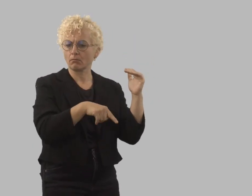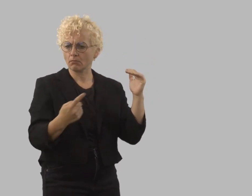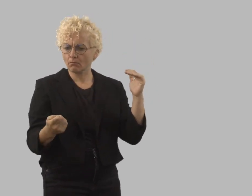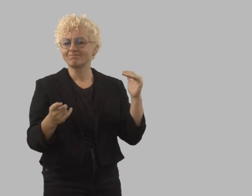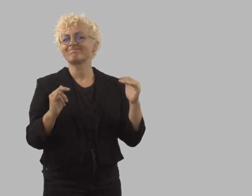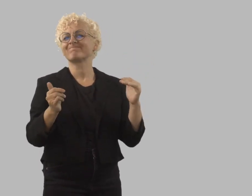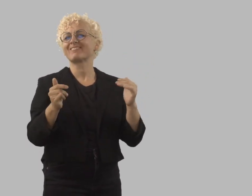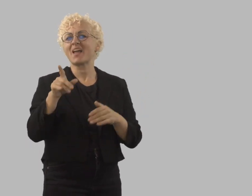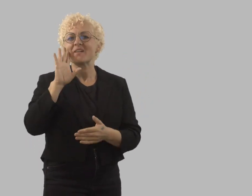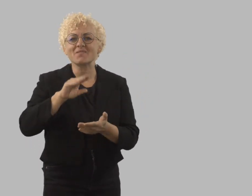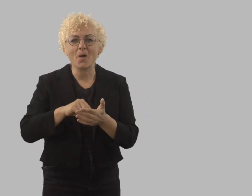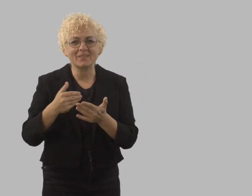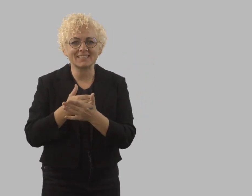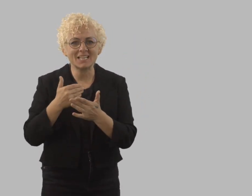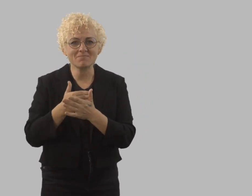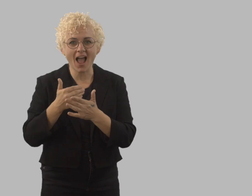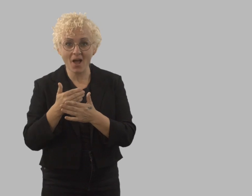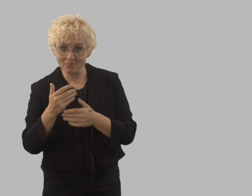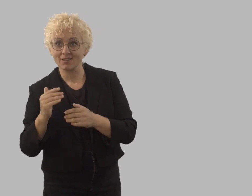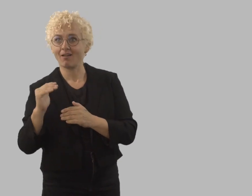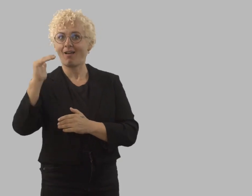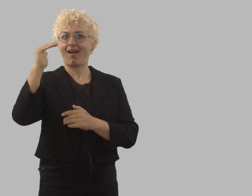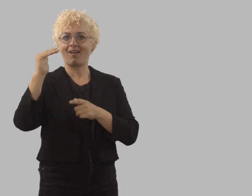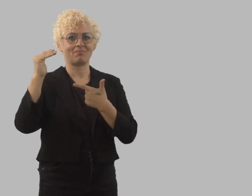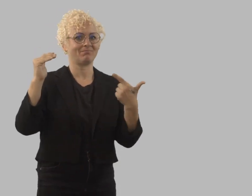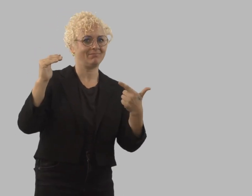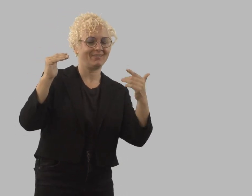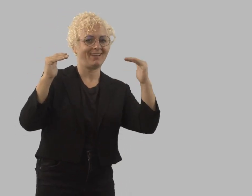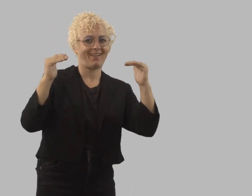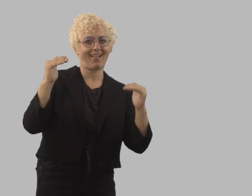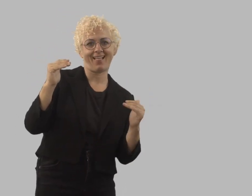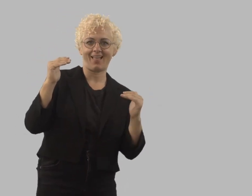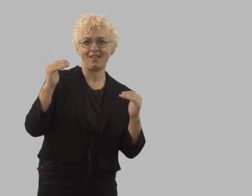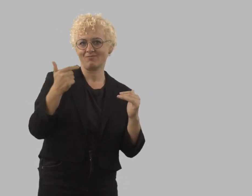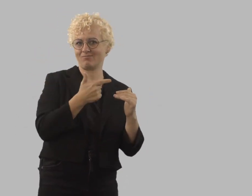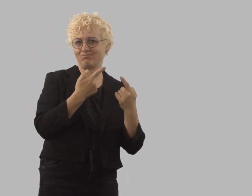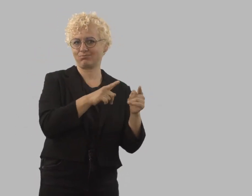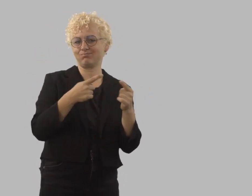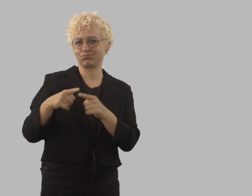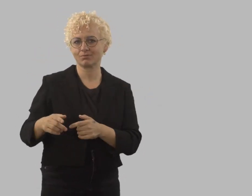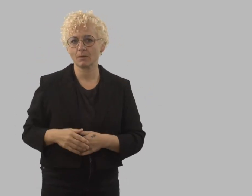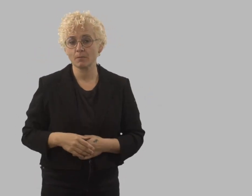Das Wohnzimmer und das Kaminzimmer haben eine unterschiedliche Raumhöhe.